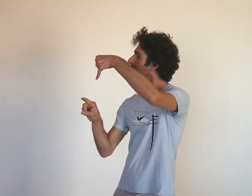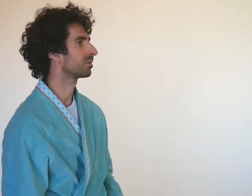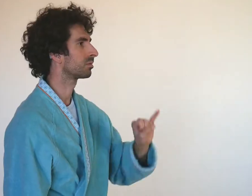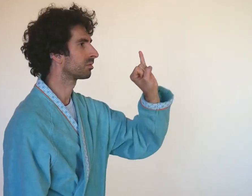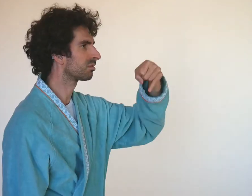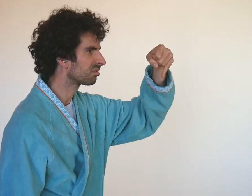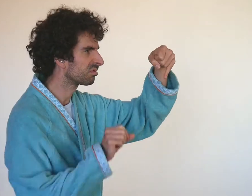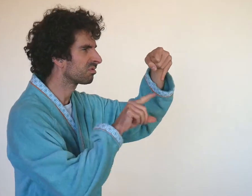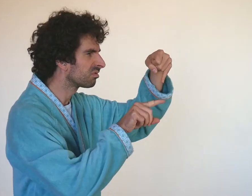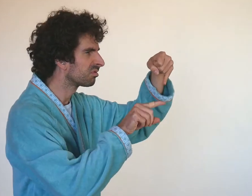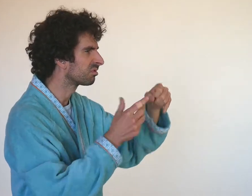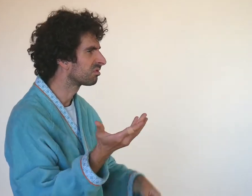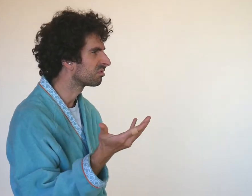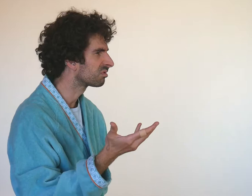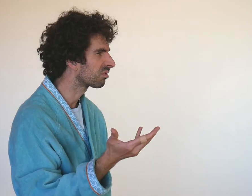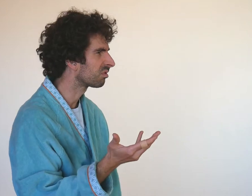L'inserm ? C'est quoi ?